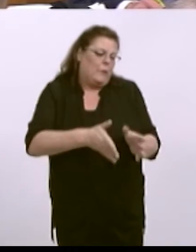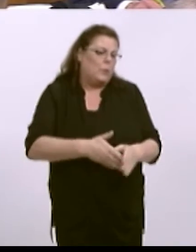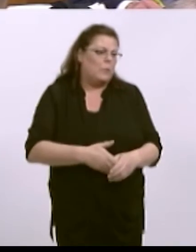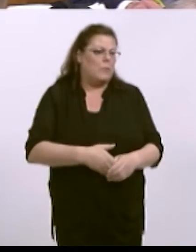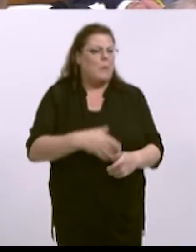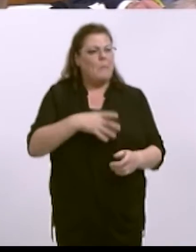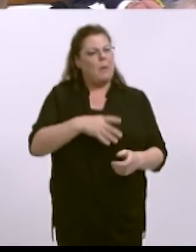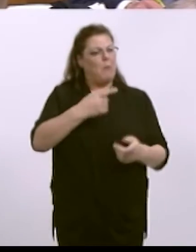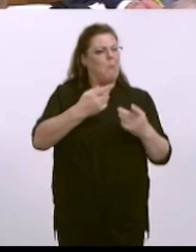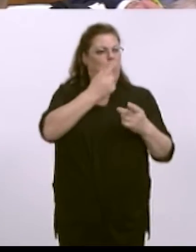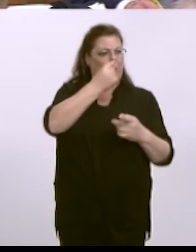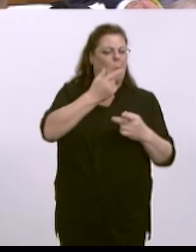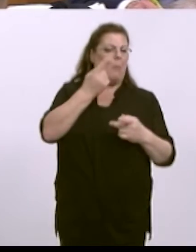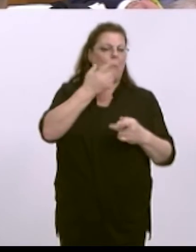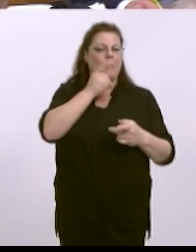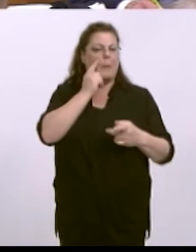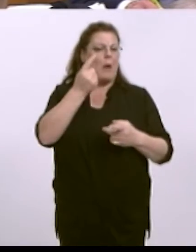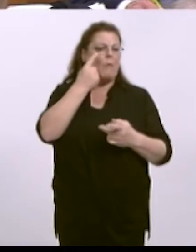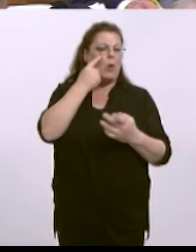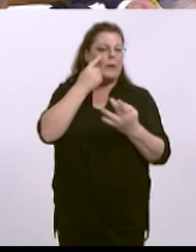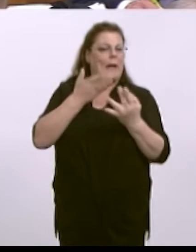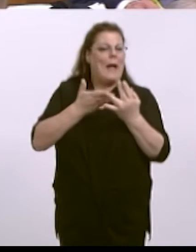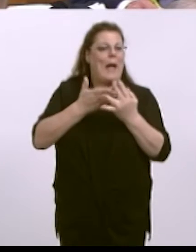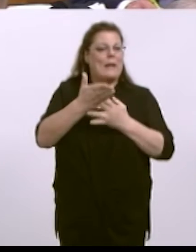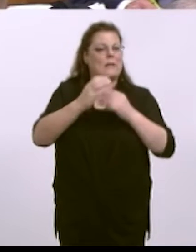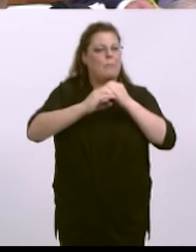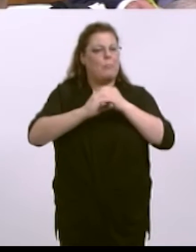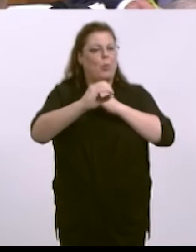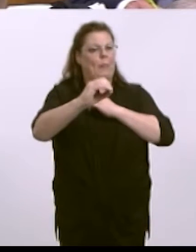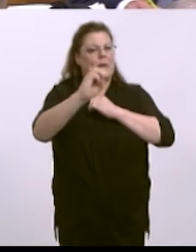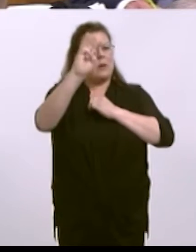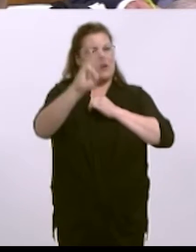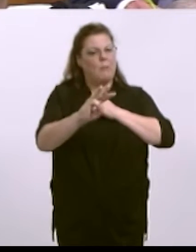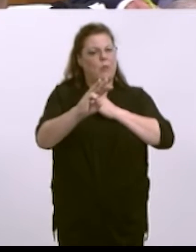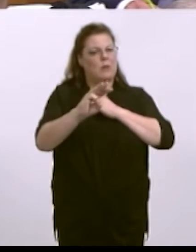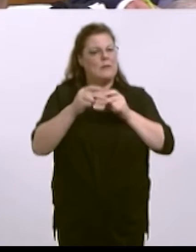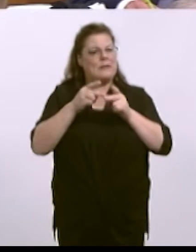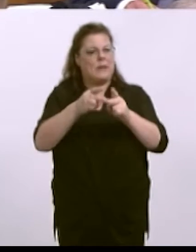Cymru er mwyn cael arian iíw helpu nhw i gael band eang yn y pen draw. Ond maeín bwysig